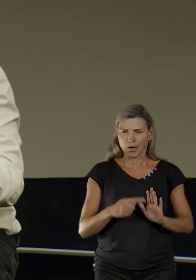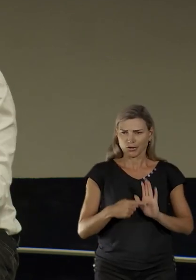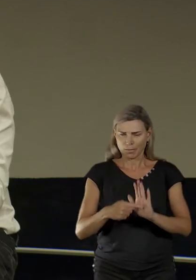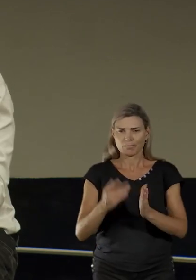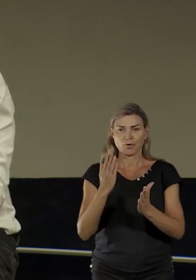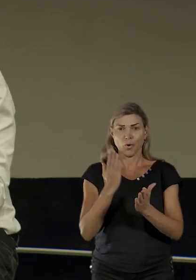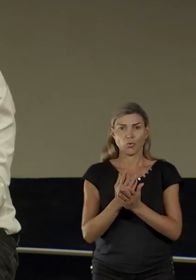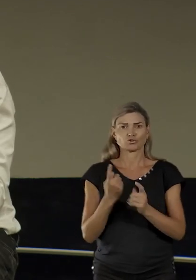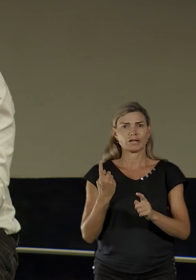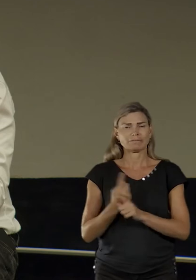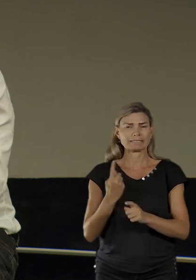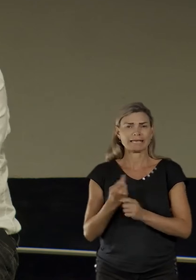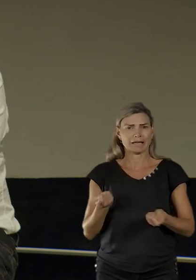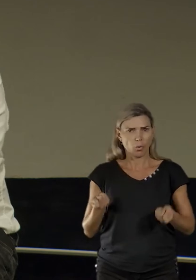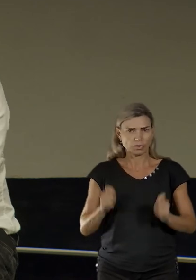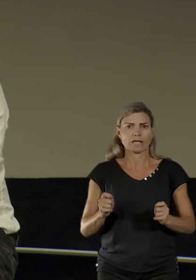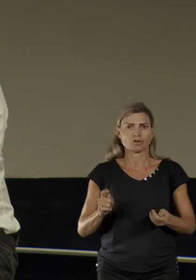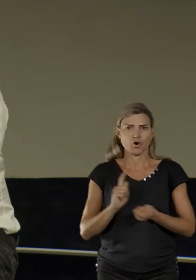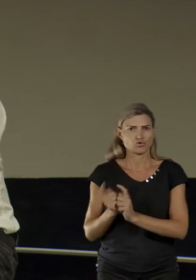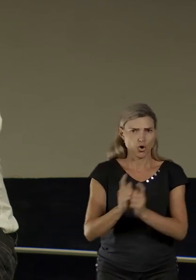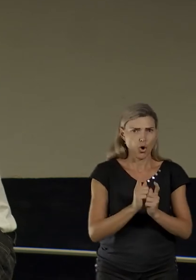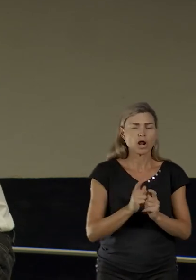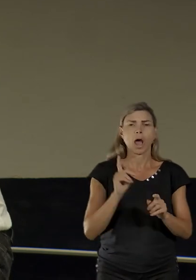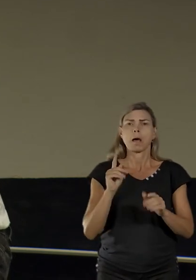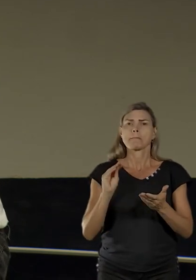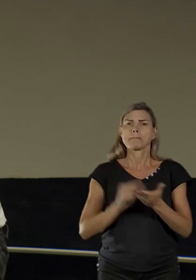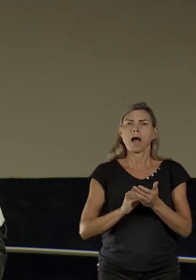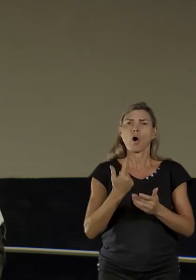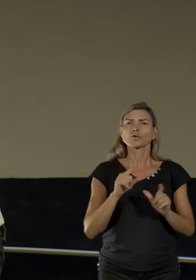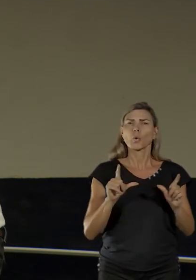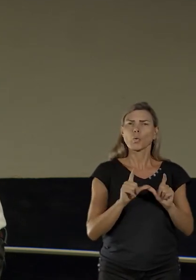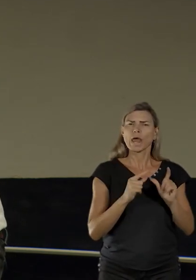dohodnutou výškovou regulaci. Teď jsme tam například poslali workshop